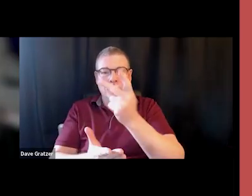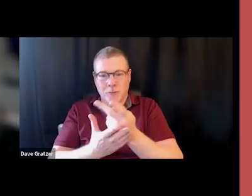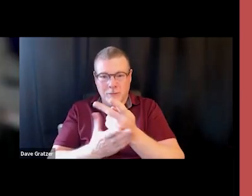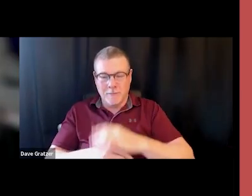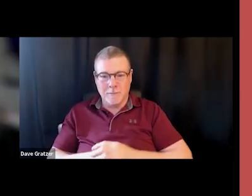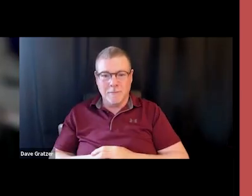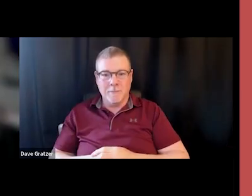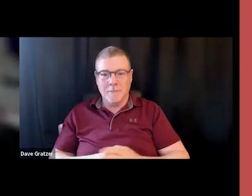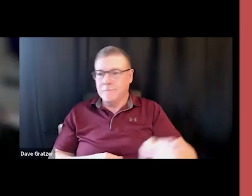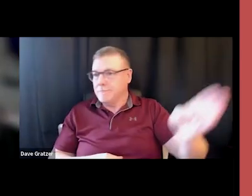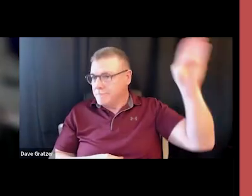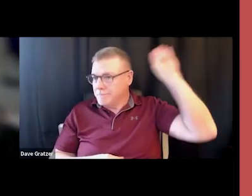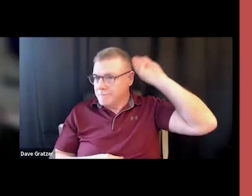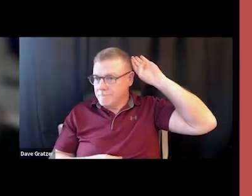Me golpeé la parte trasera de la cabeza esa vez.